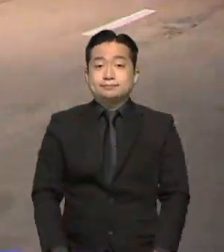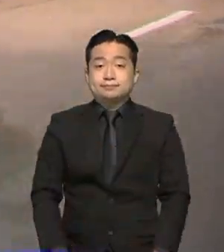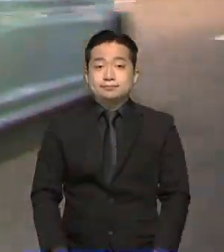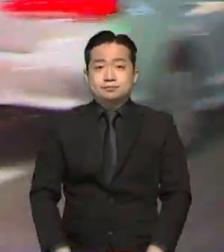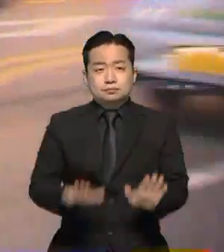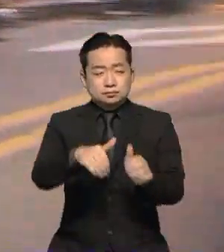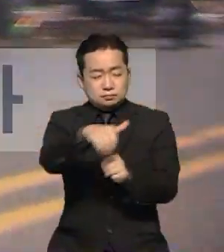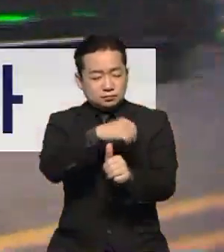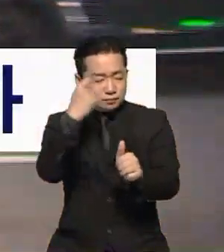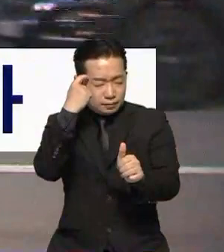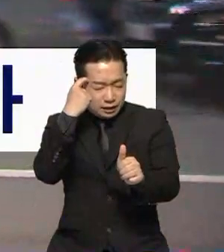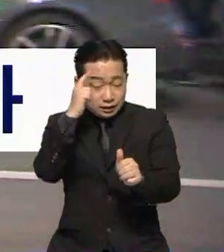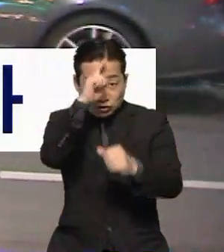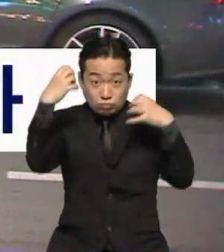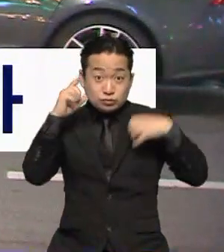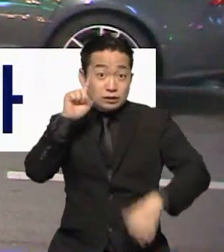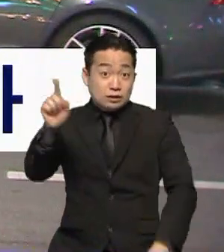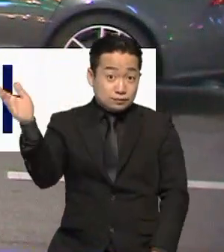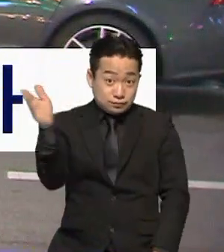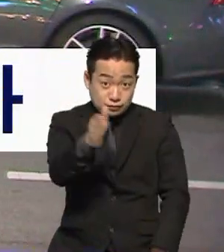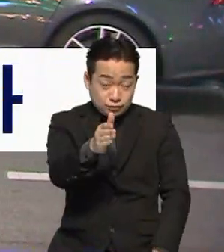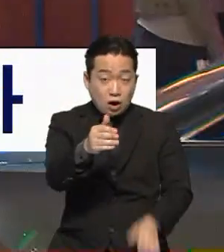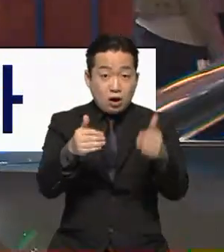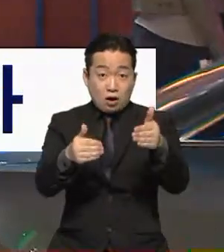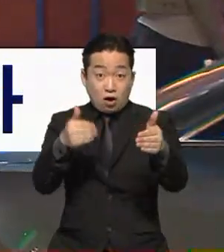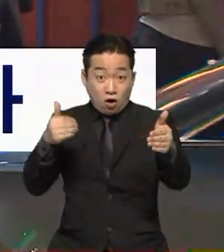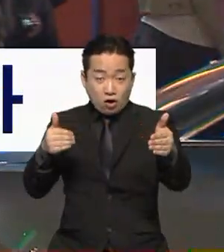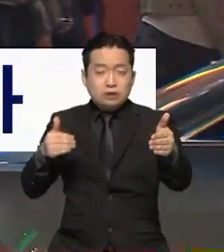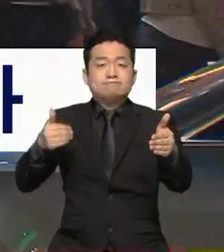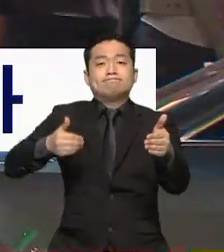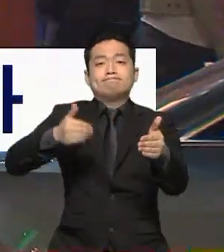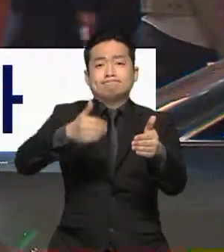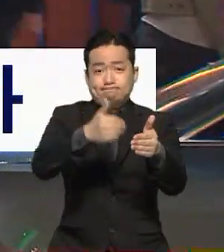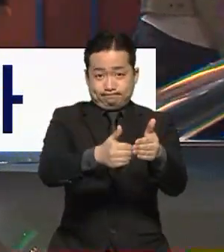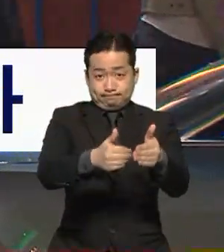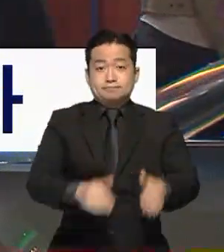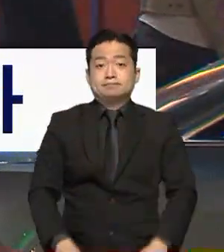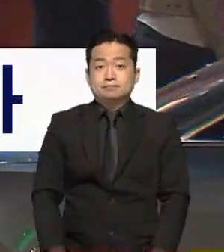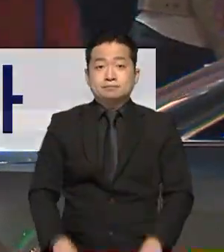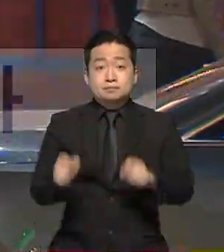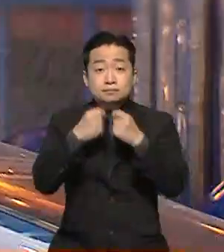이런 상황을 반영해 정부는 내일부터 거리 두기를 더 완화합니다.